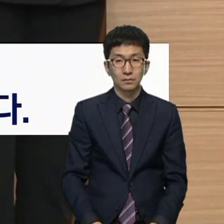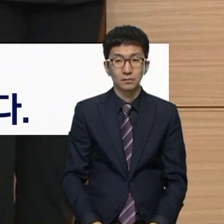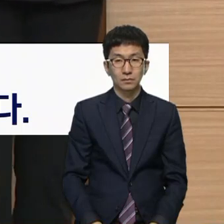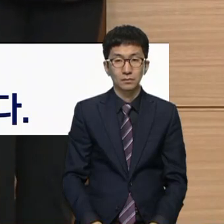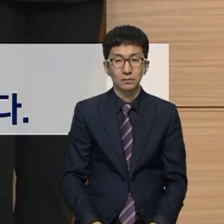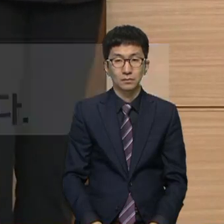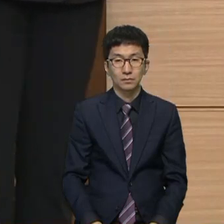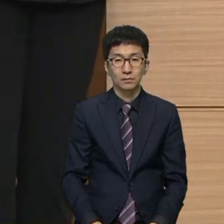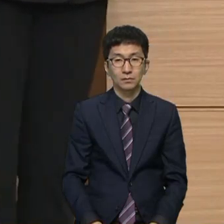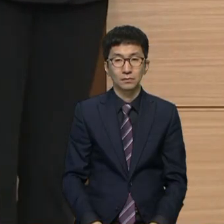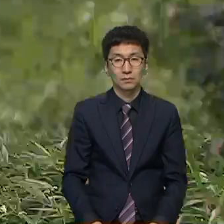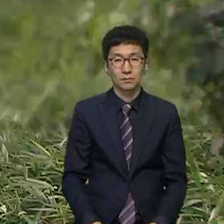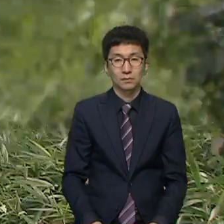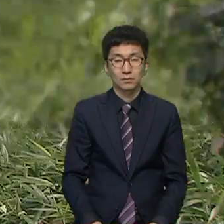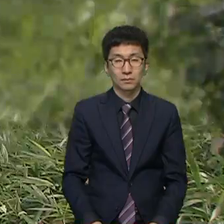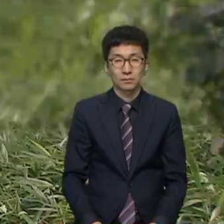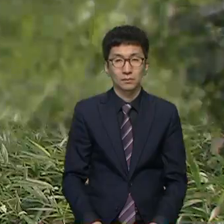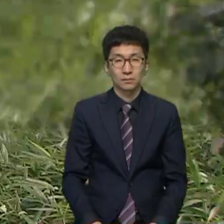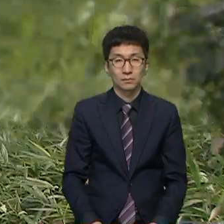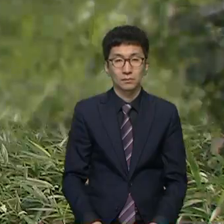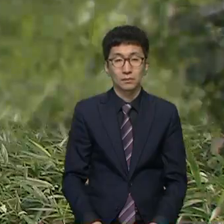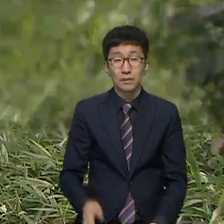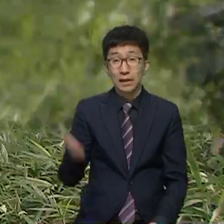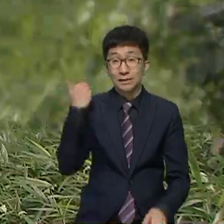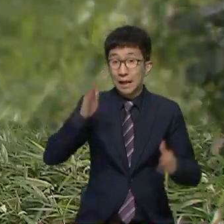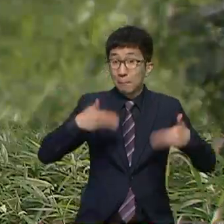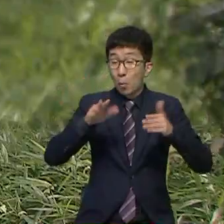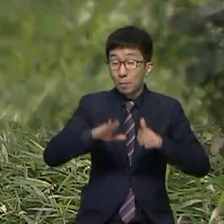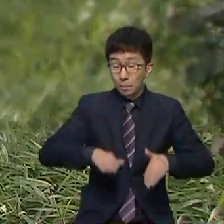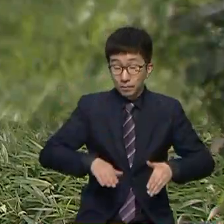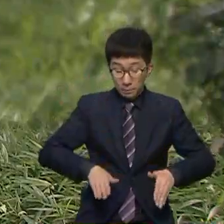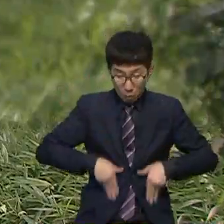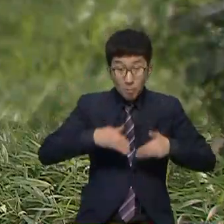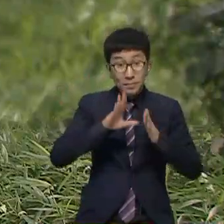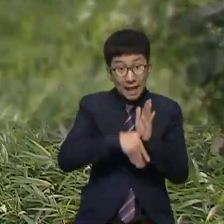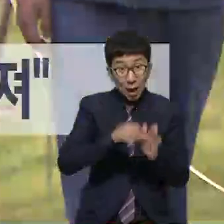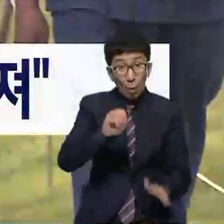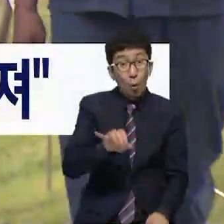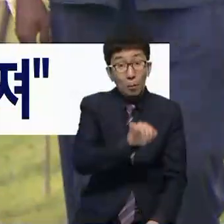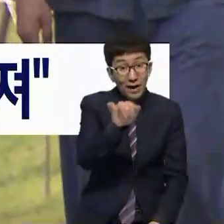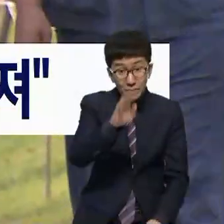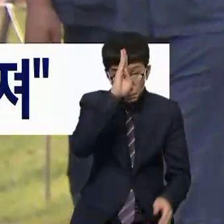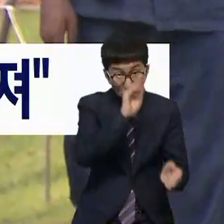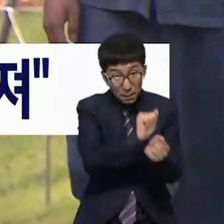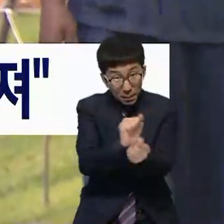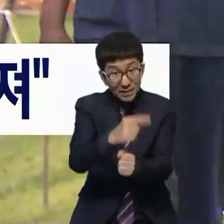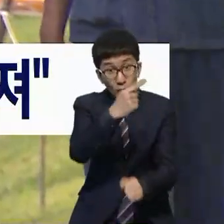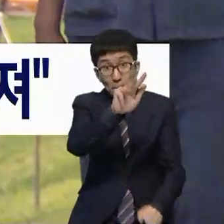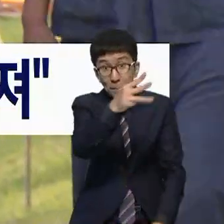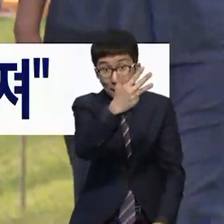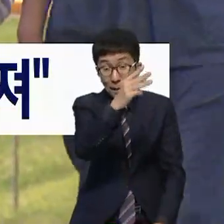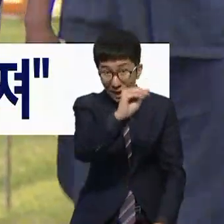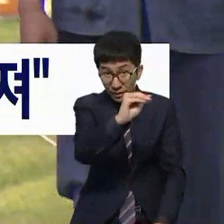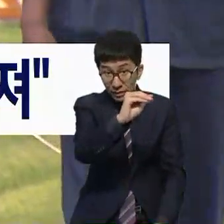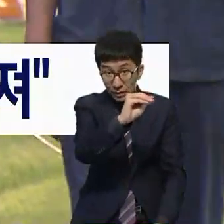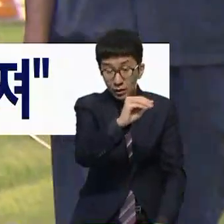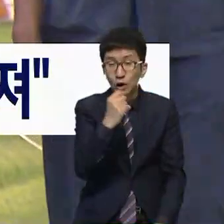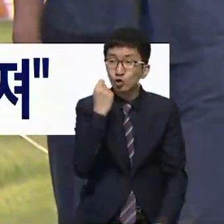(기자) 지난 봄 오미크론 대유행 때 확진됐던 1,800만 명의 면역력이 6개월 정도 지난 가을쯤 떨어질 거라는